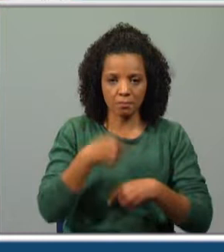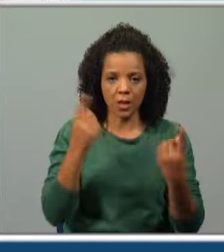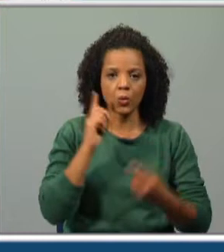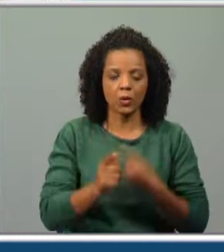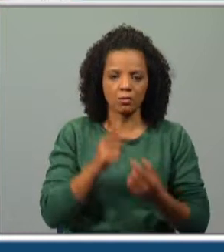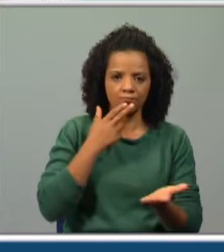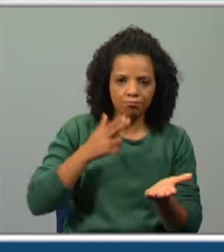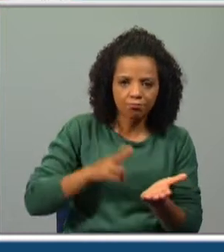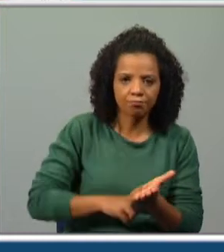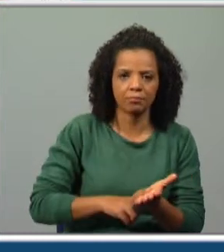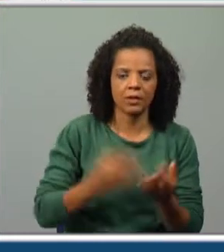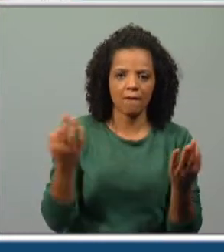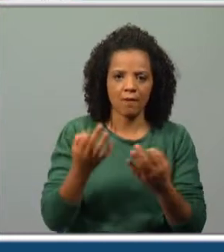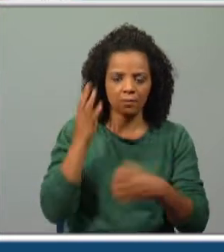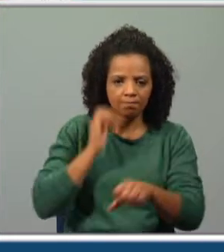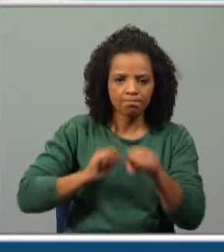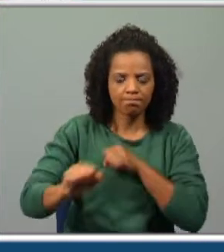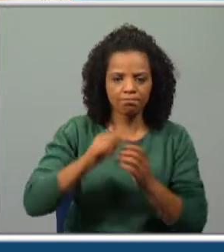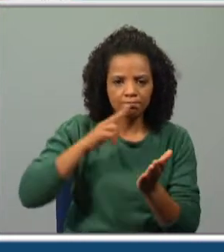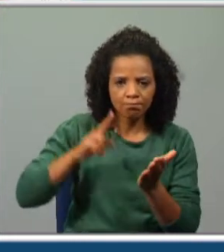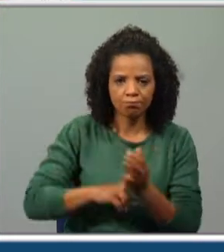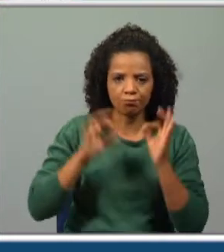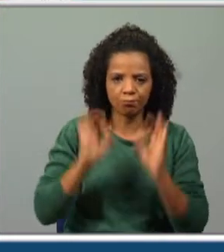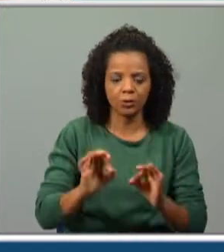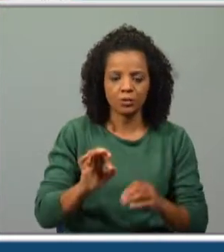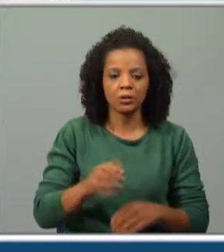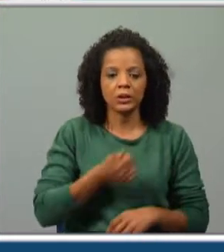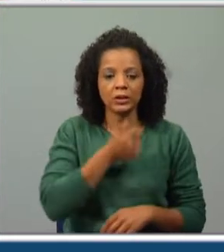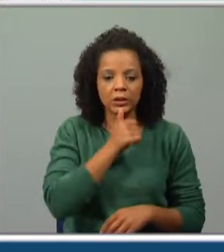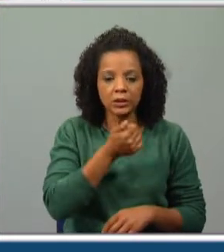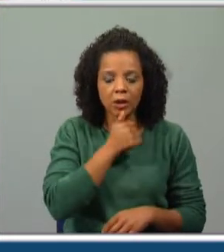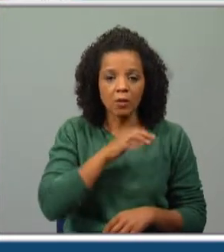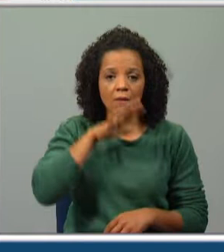lealdade serve sublimemente Leal que justificou a decisão de sacrificar o seu 忠誠服務崇高忠誠的人為犧牲自己的決定辯護